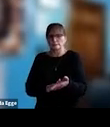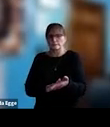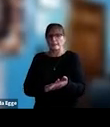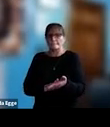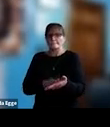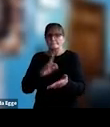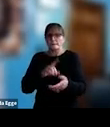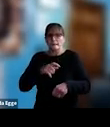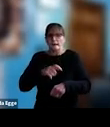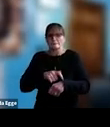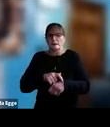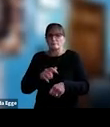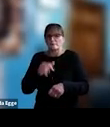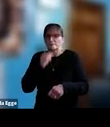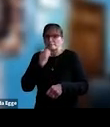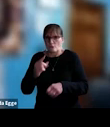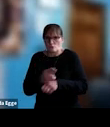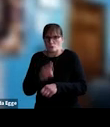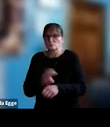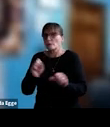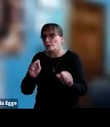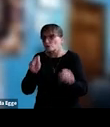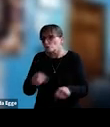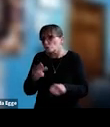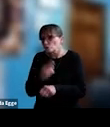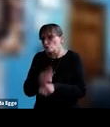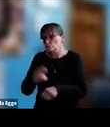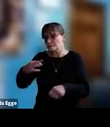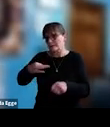un periodo de no consumo pero podrían utilizar las propias citas del solicitante